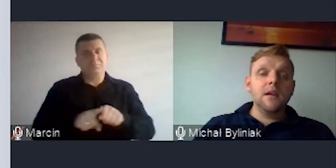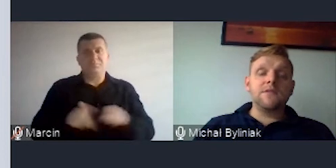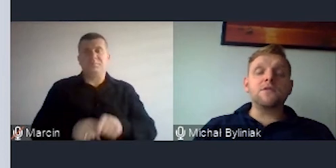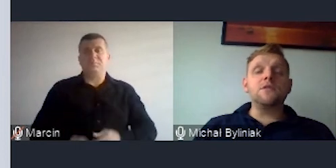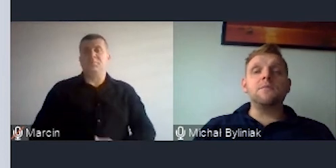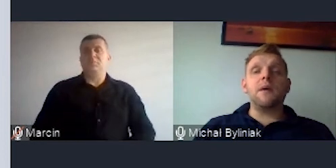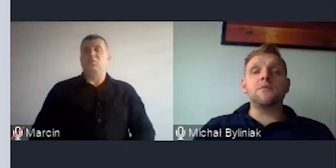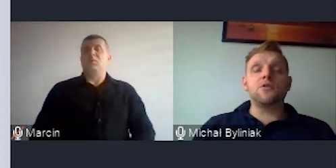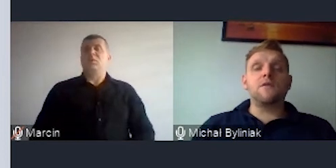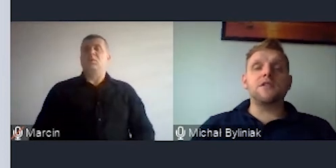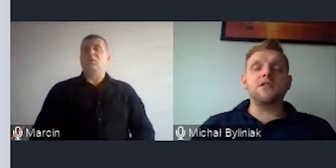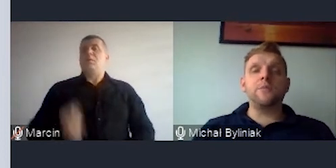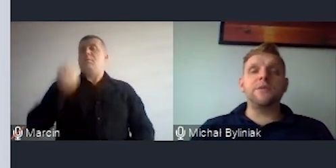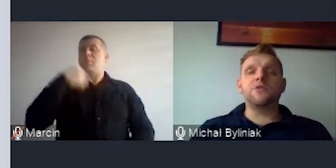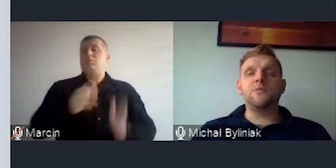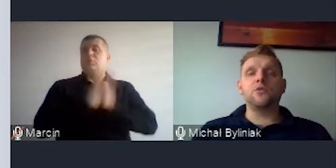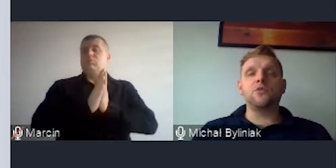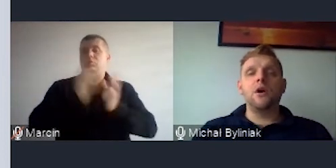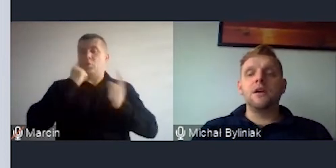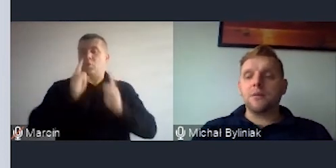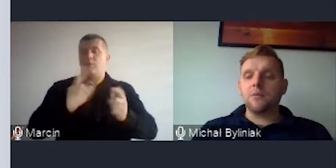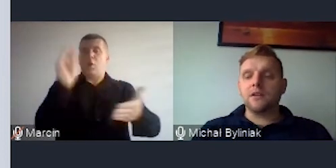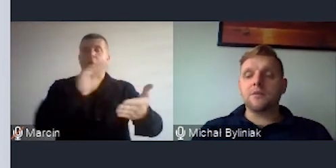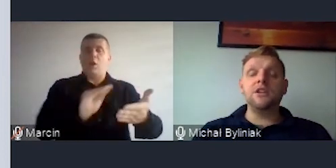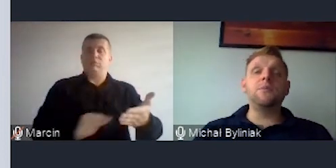W związku z tym bardzo proszę uważać na opisy przedmiotu zamówienia.